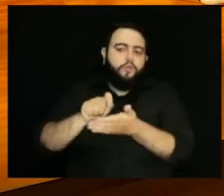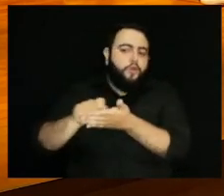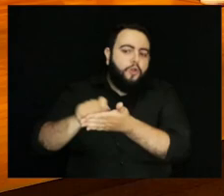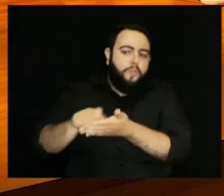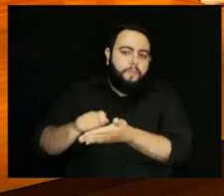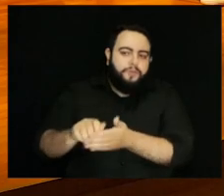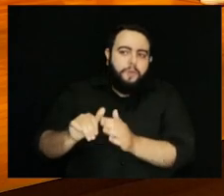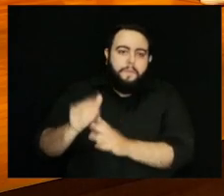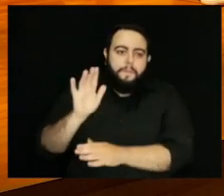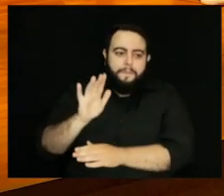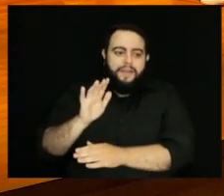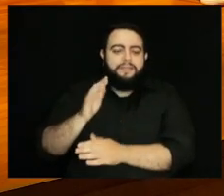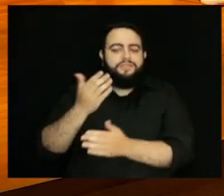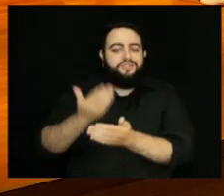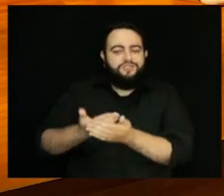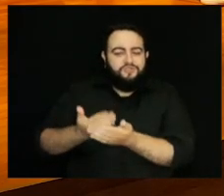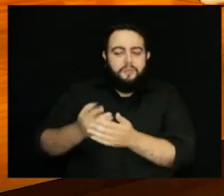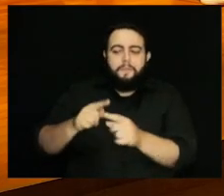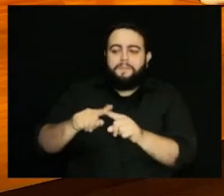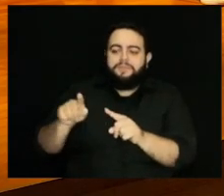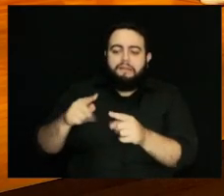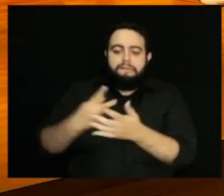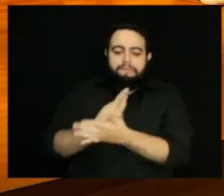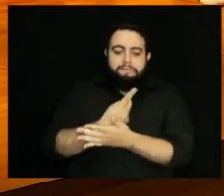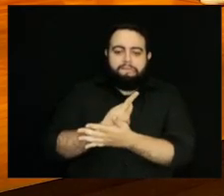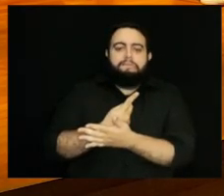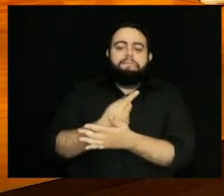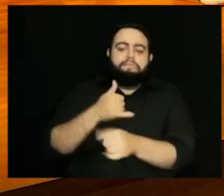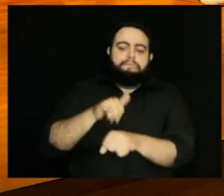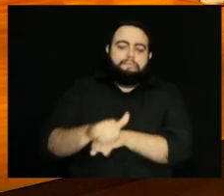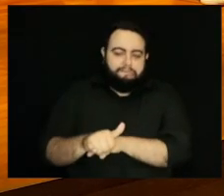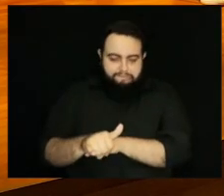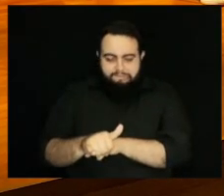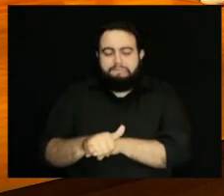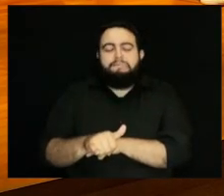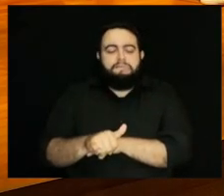ele erra nessa né de fazer uma pergunta que só te dá conta que é pergunta quando tu vai ler